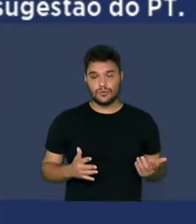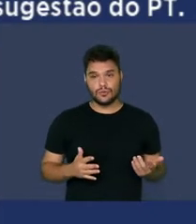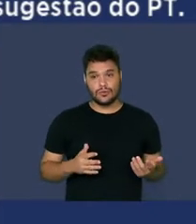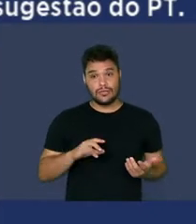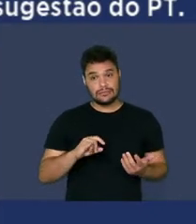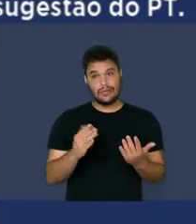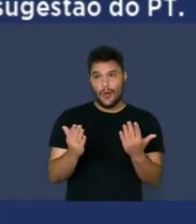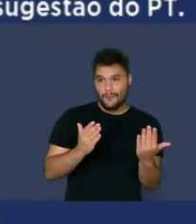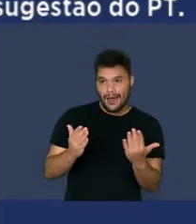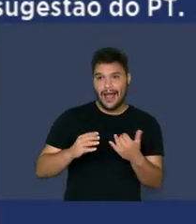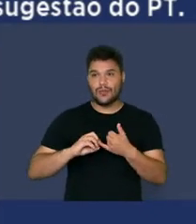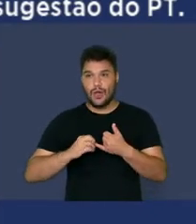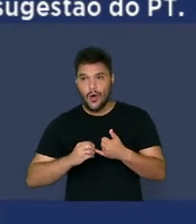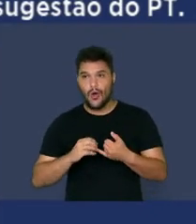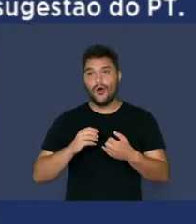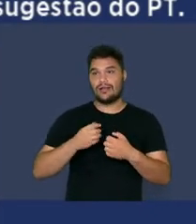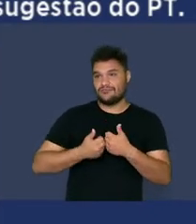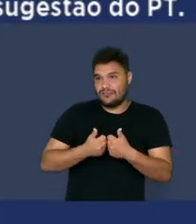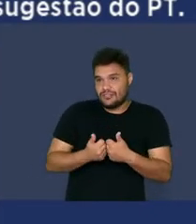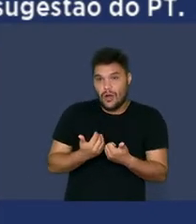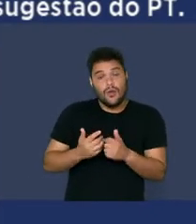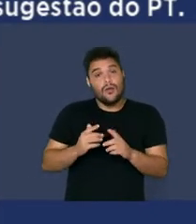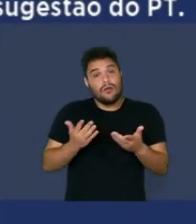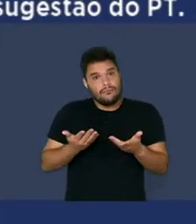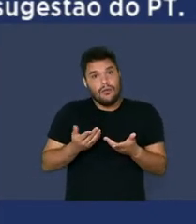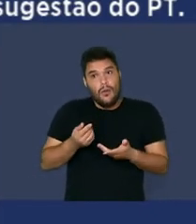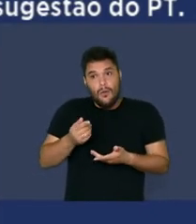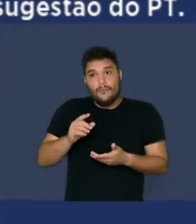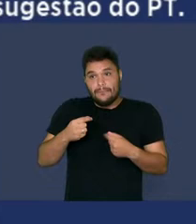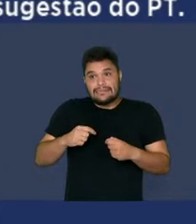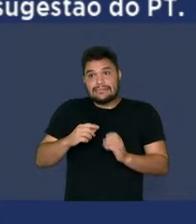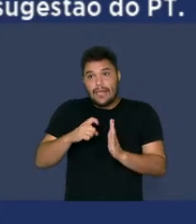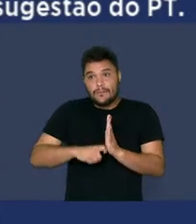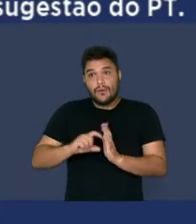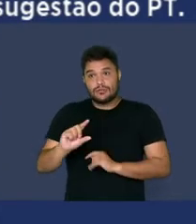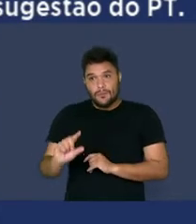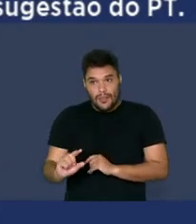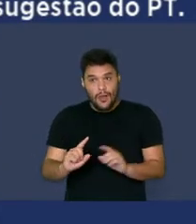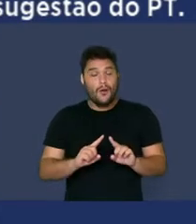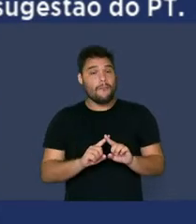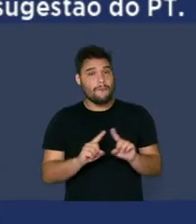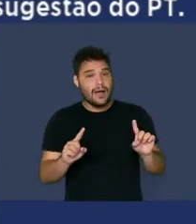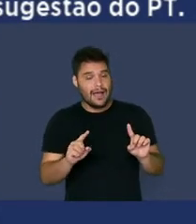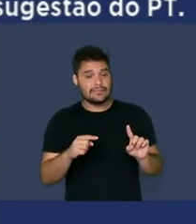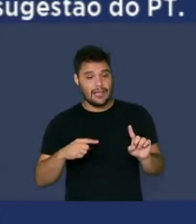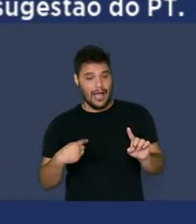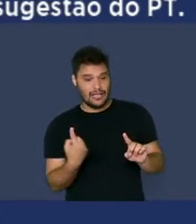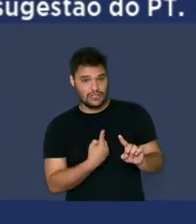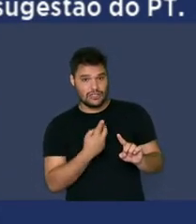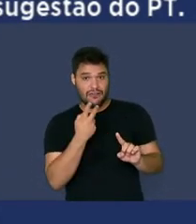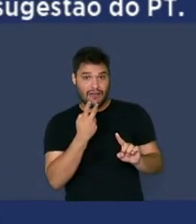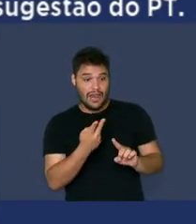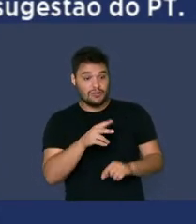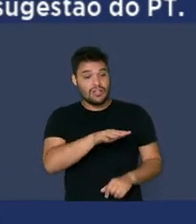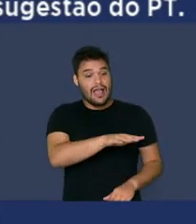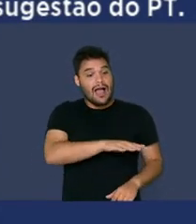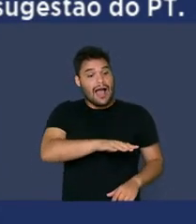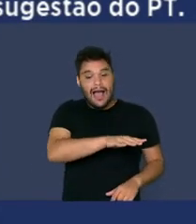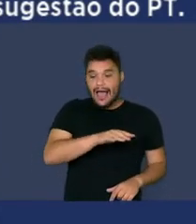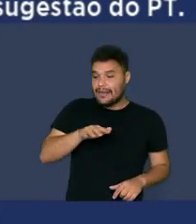MAIS BARATO O IMPOSTO PARA O QUILO DE FEIJÃO, PARA O QUILO DE ARROZ, O MÍNIMO POSSÍVEL, MAS A GENTE ESTÁ TRATANDO DE ASSUNTOS DIFERENTES, DE